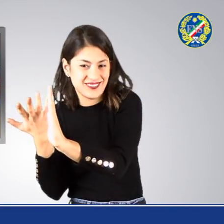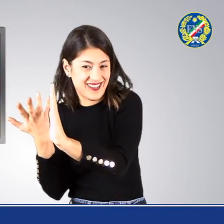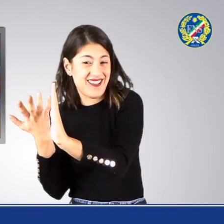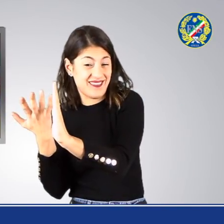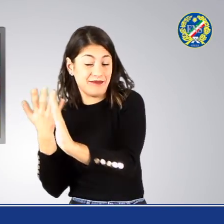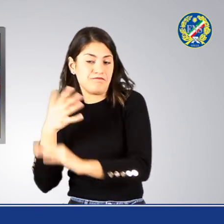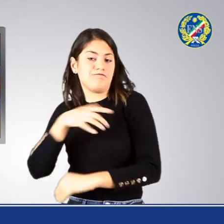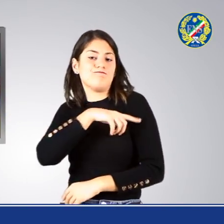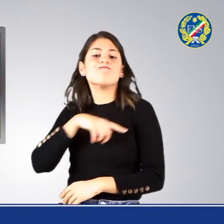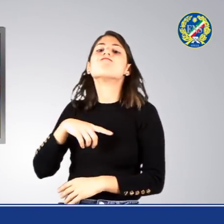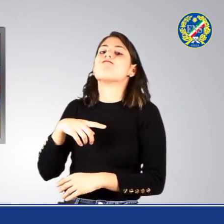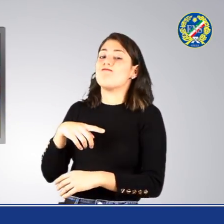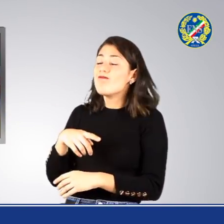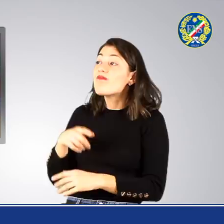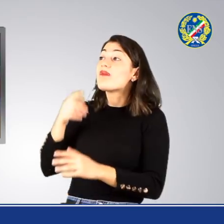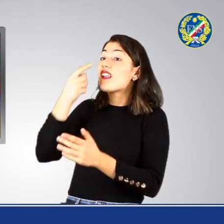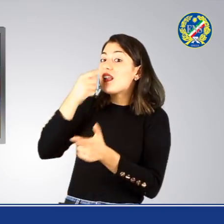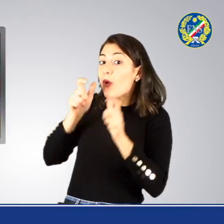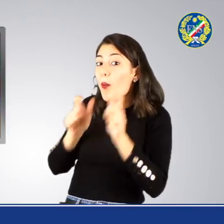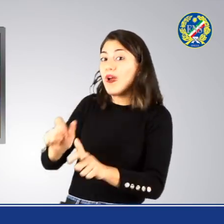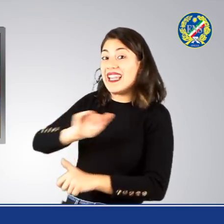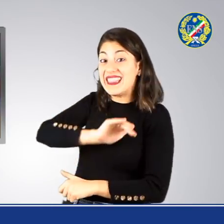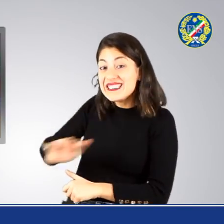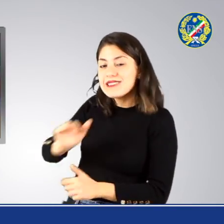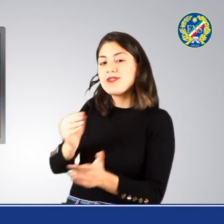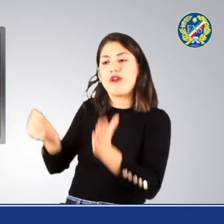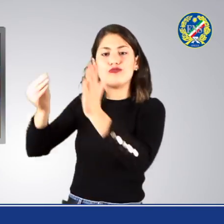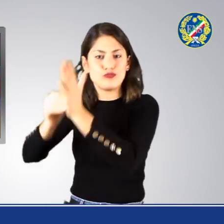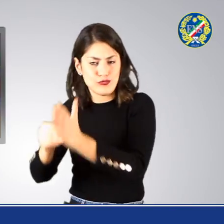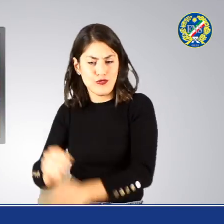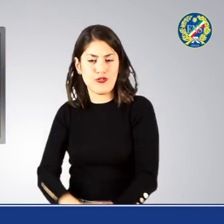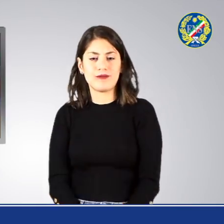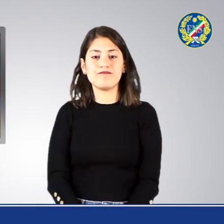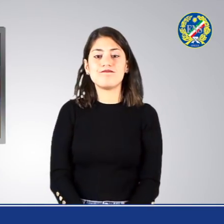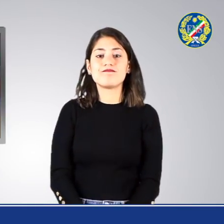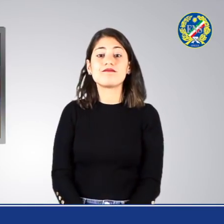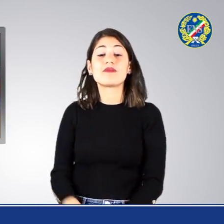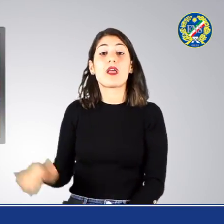La discriminazione è ancora una inseparabile compagna delle cittadine e dei cittadini sordi e sordociechi